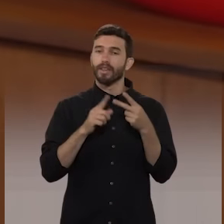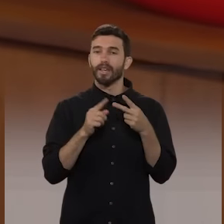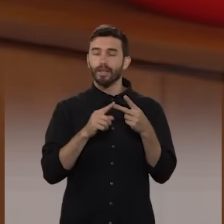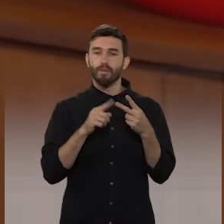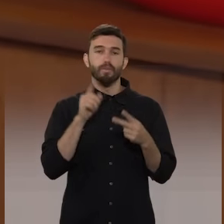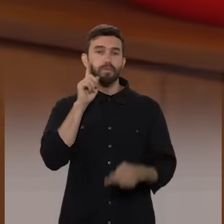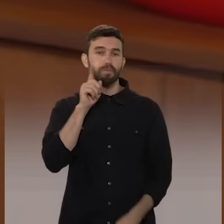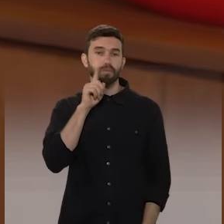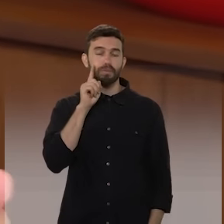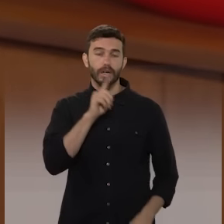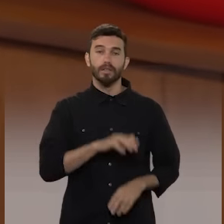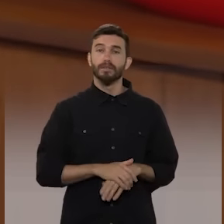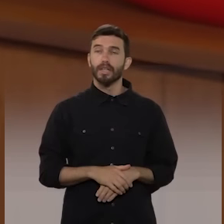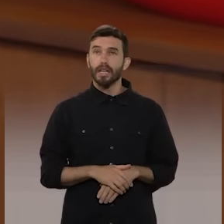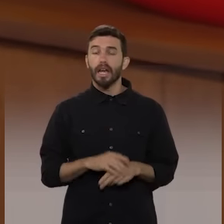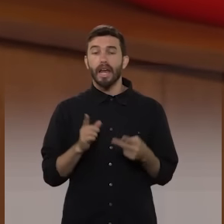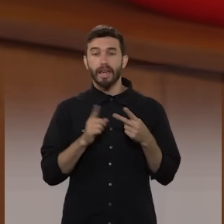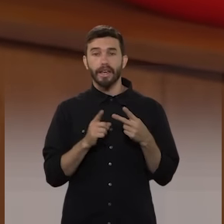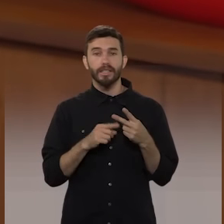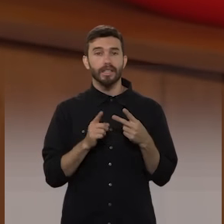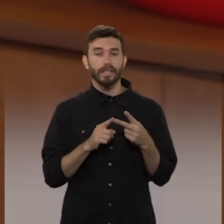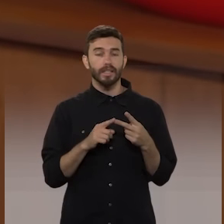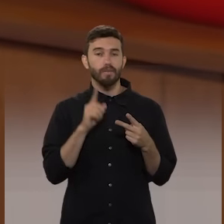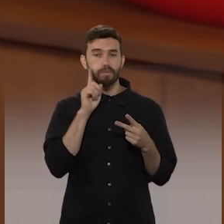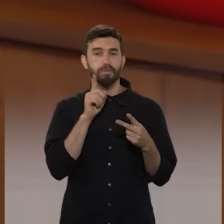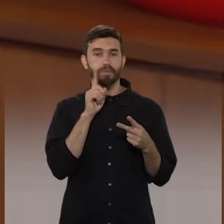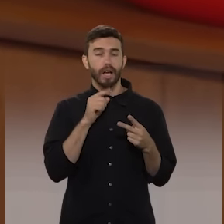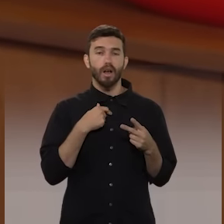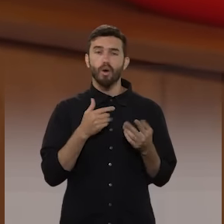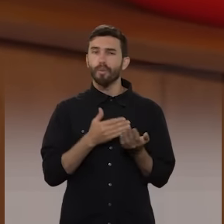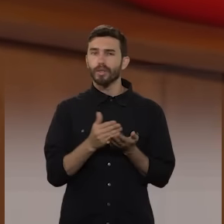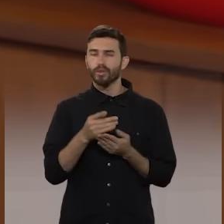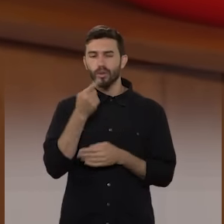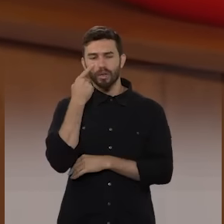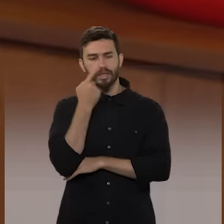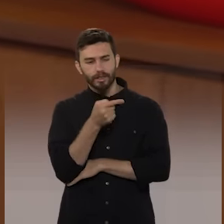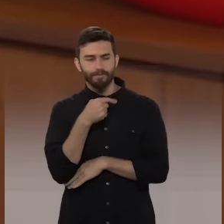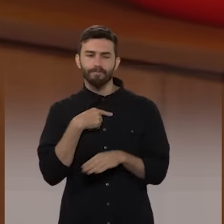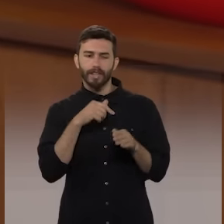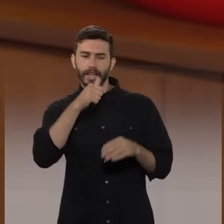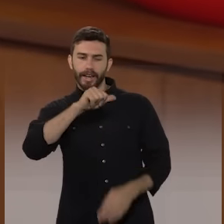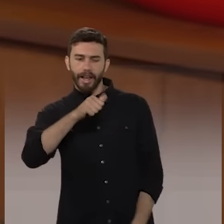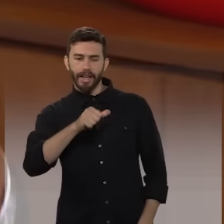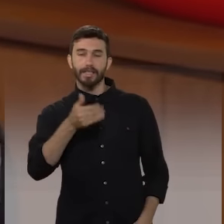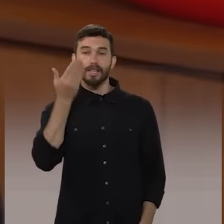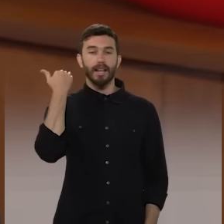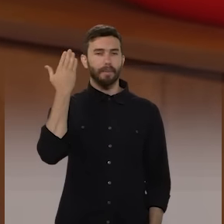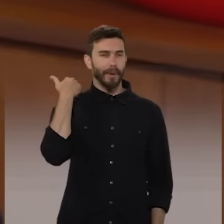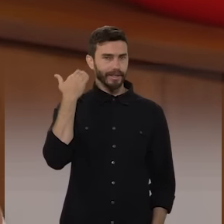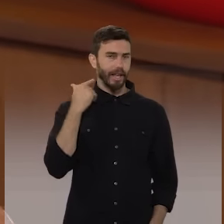Unidos apareceu como uma revisão do que nós já tínhamos feito no passado. Nós já tínhamos olhado